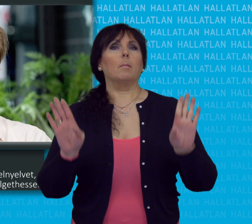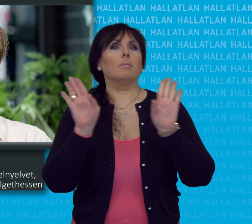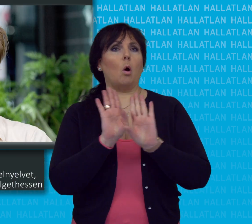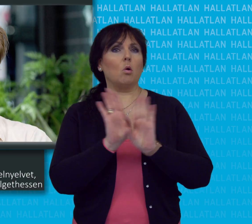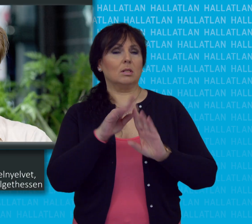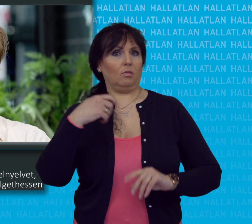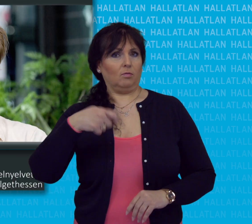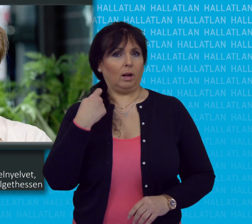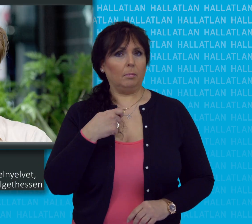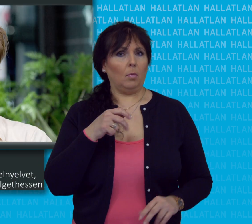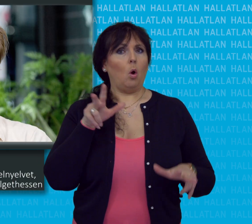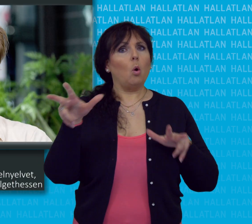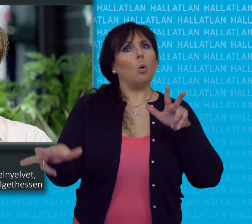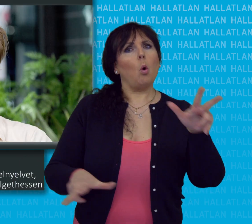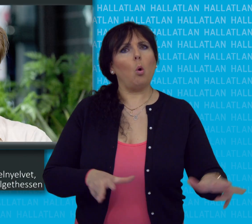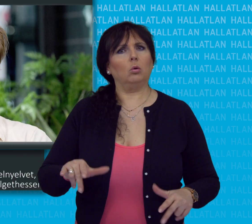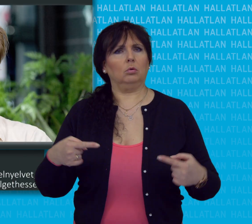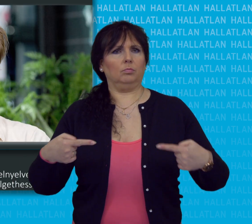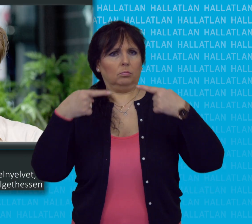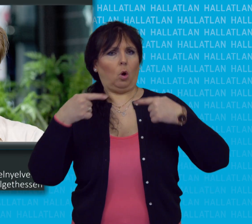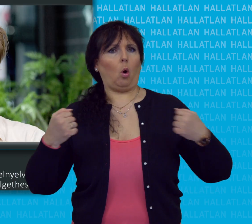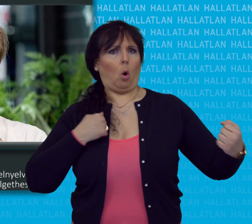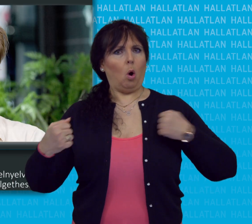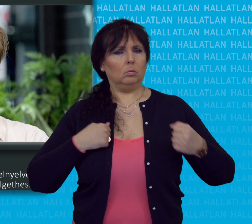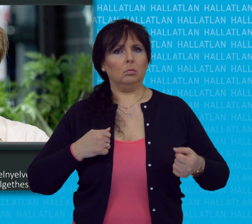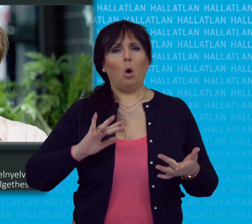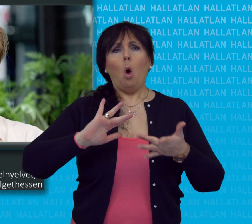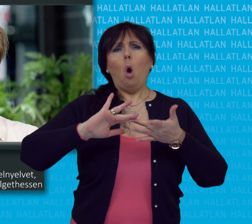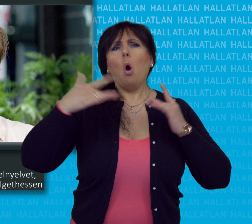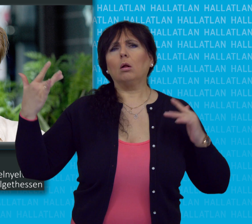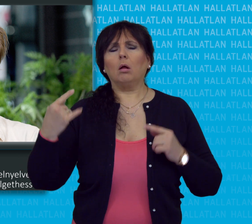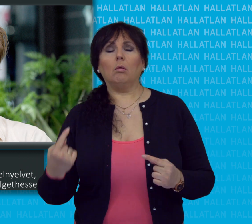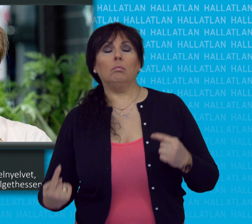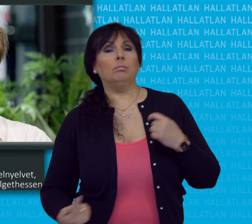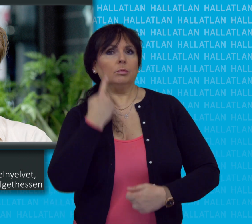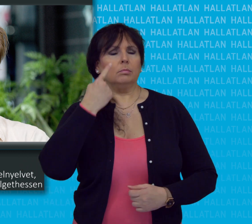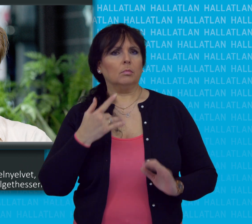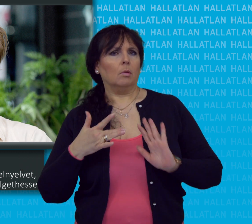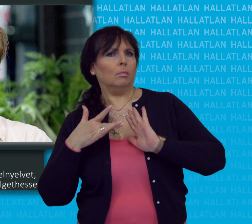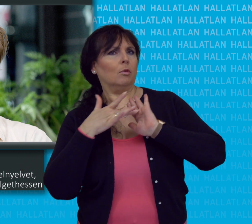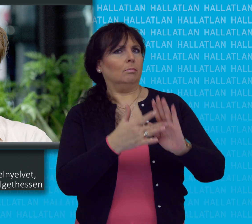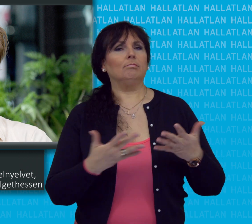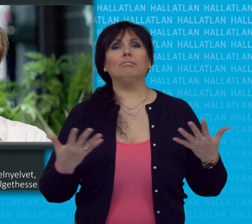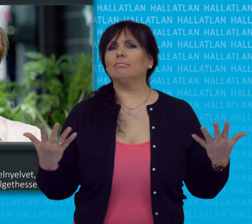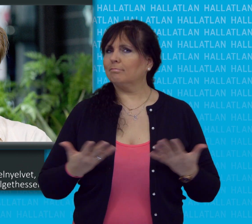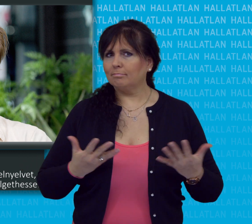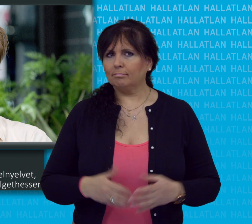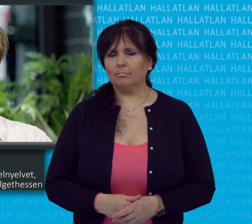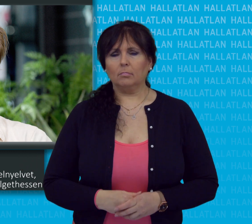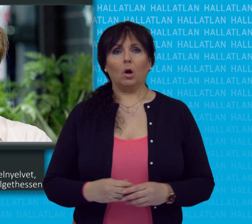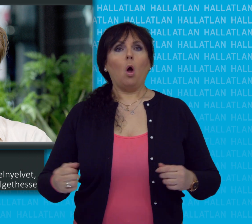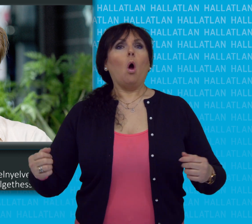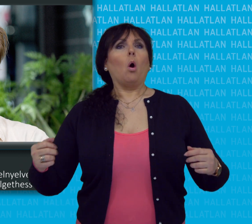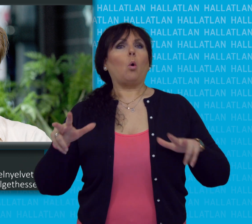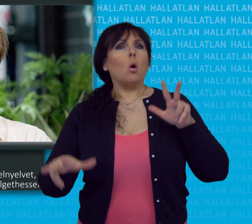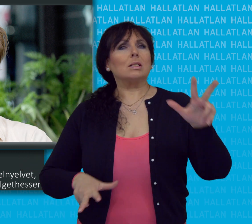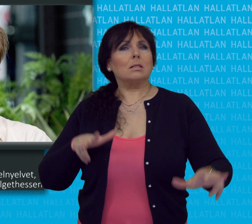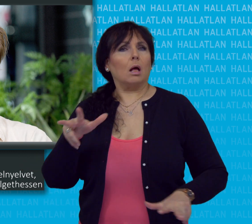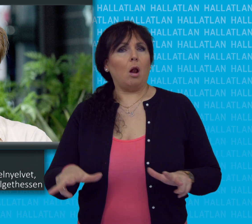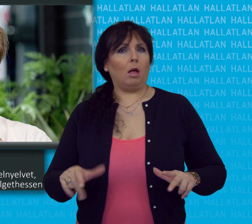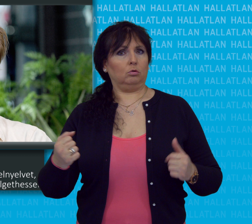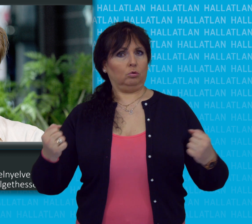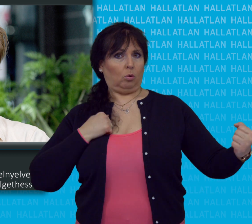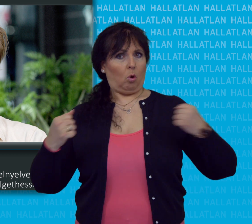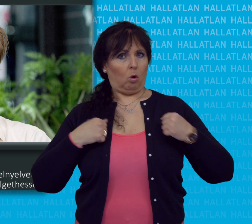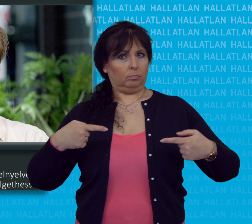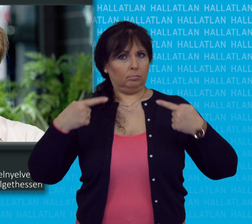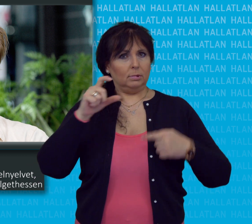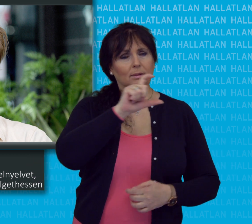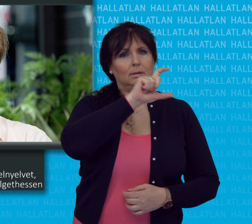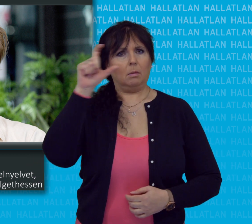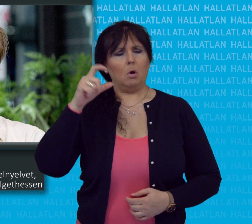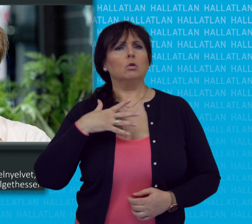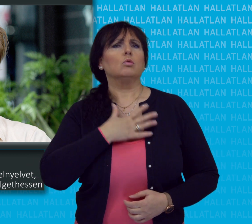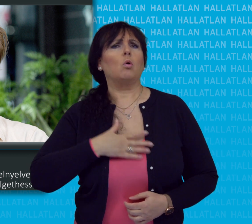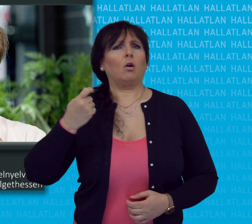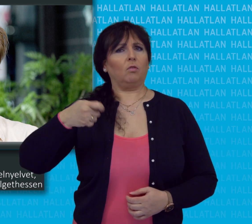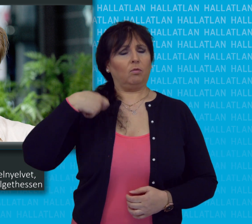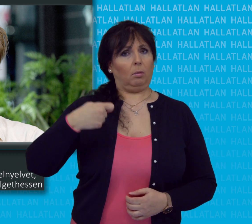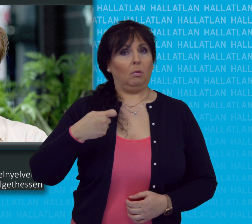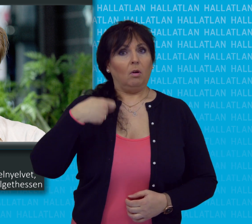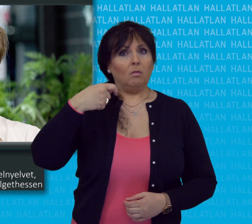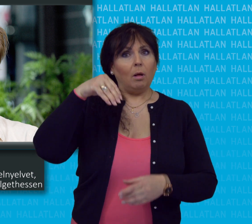Napokon belül debütál az online térben a Godzilla vs. Kong című szörnyfilm,